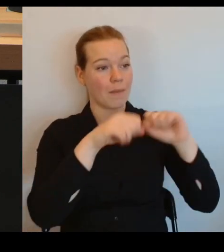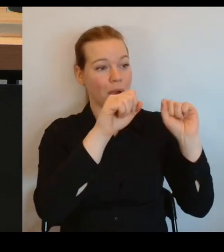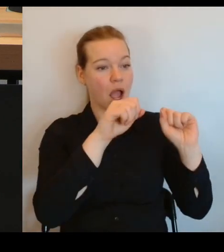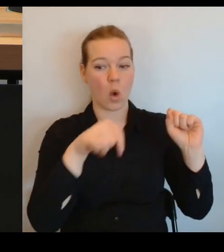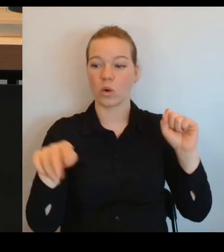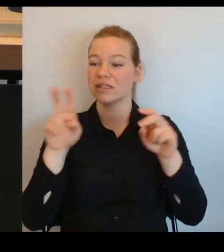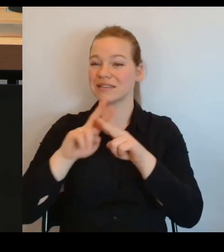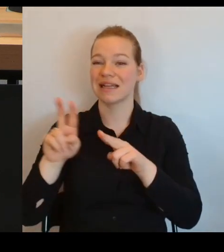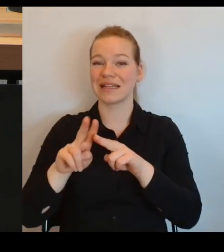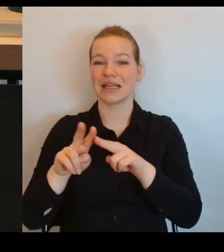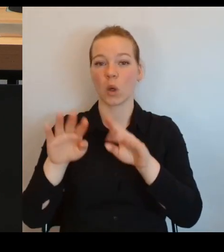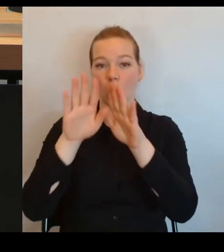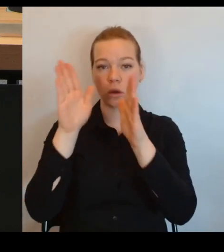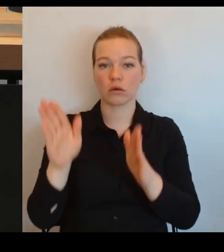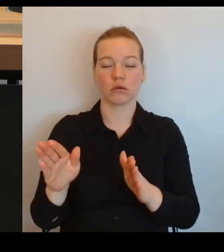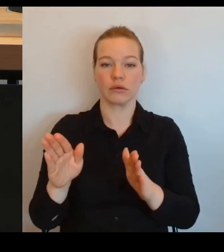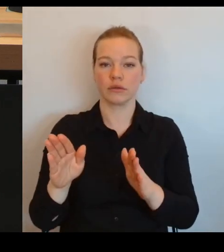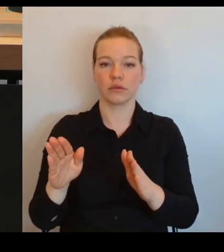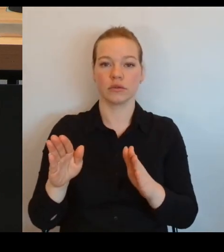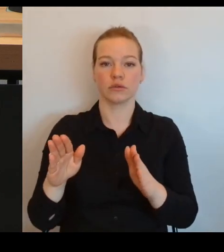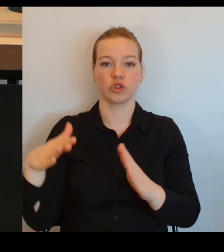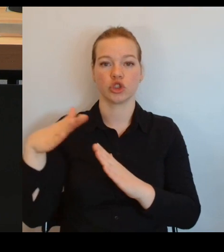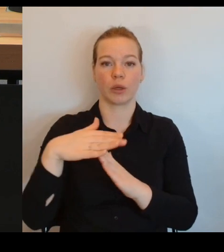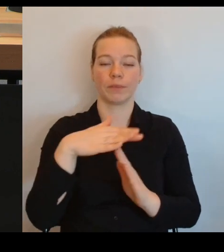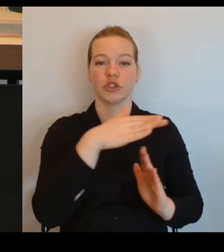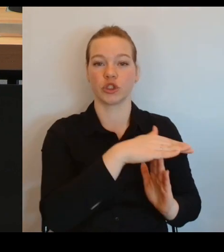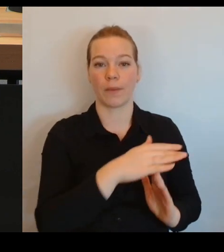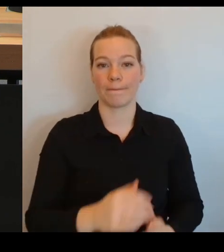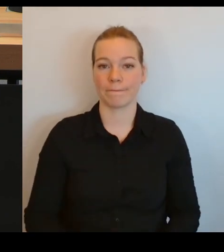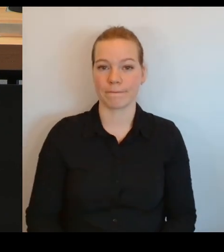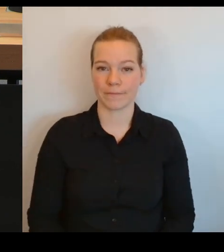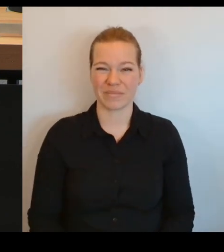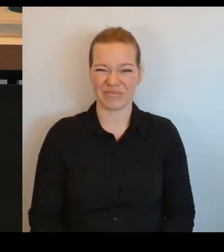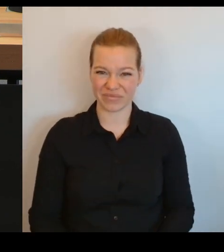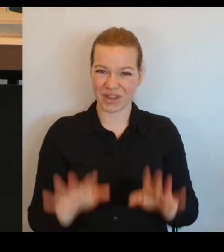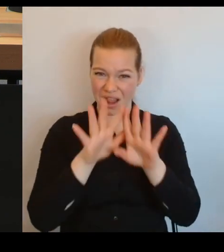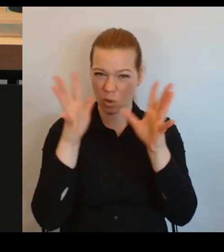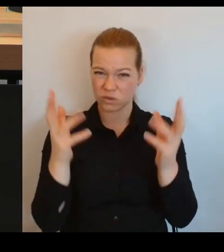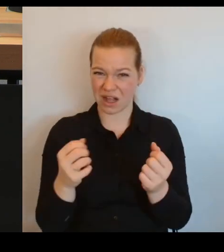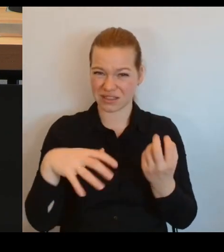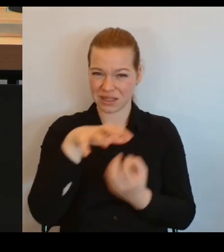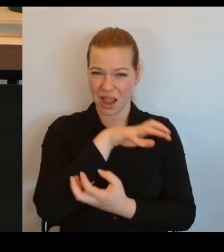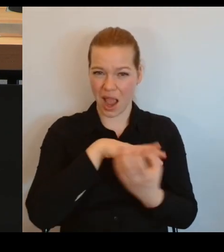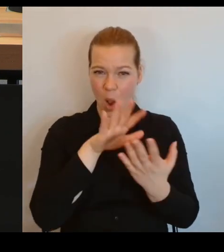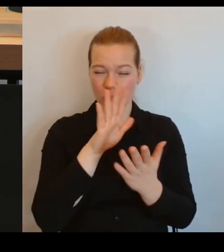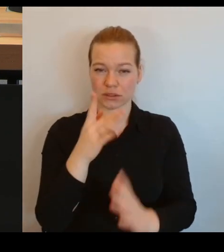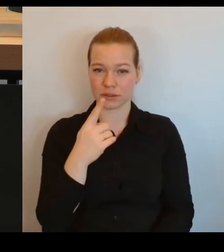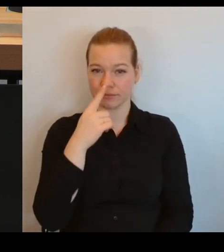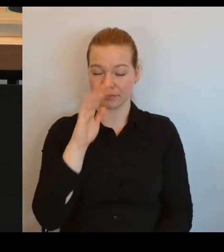ist kein Versehen. Es ist auch kein Naturgesetz. Es ist einzig und allein das Ergebnis Ihrer schwarz roten Haushaltspolitik,